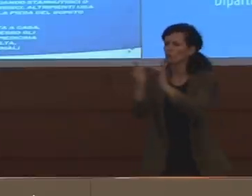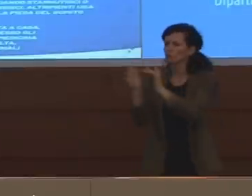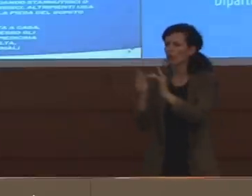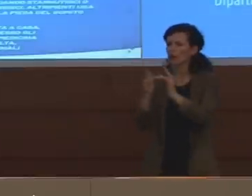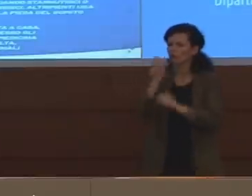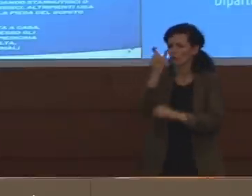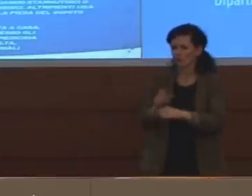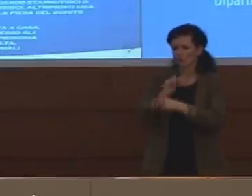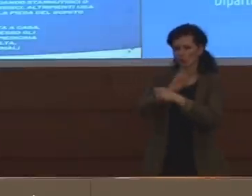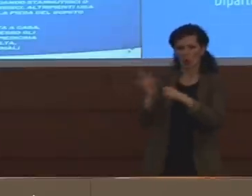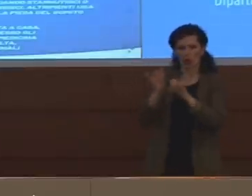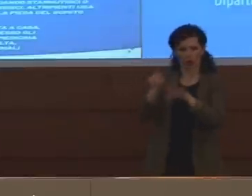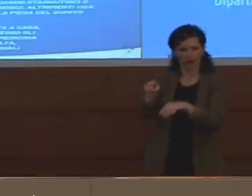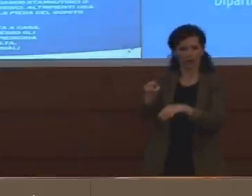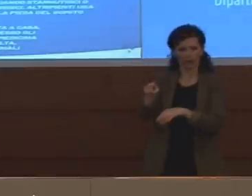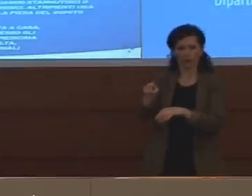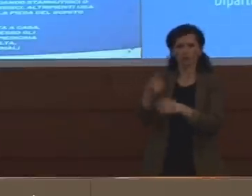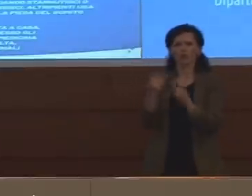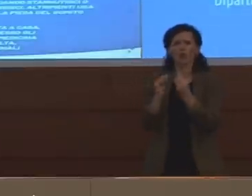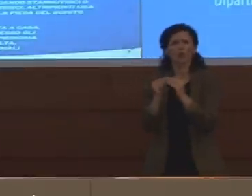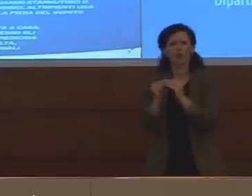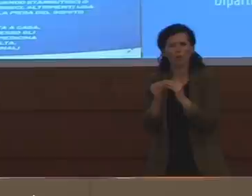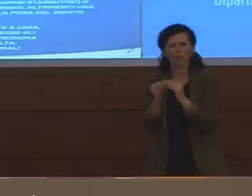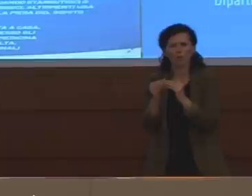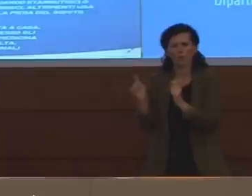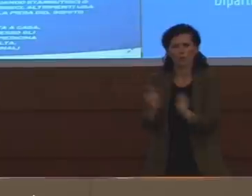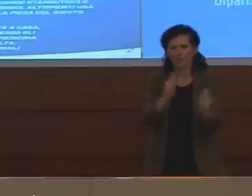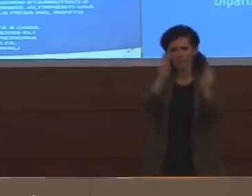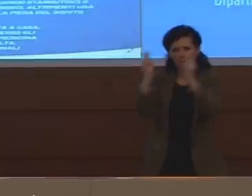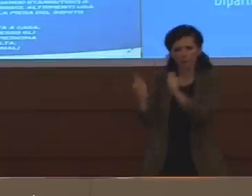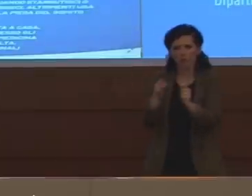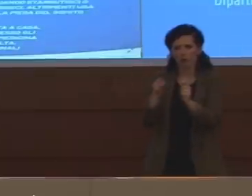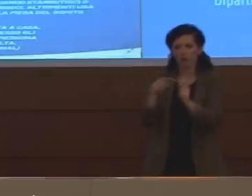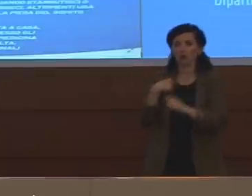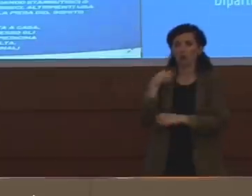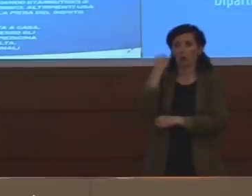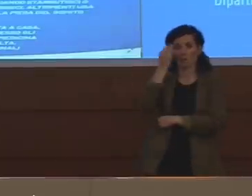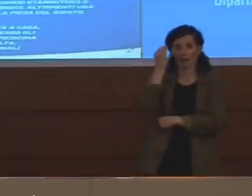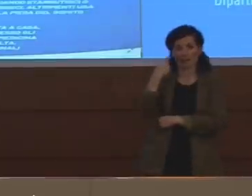Io immaginavo che si facessero a quel punto dei tamponi a tappeto su tutte le